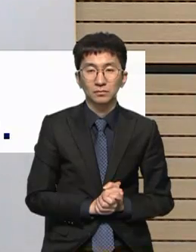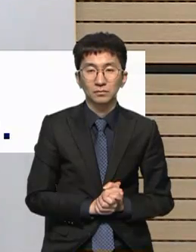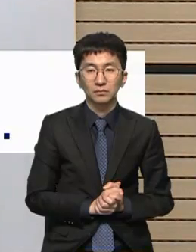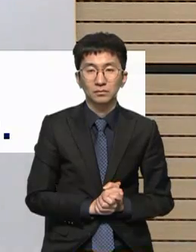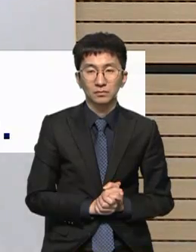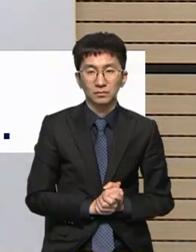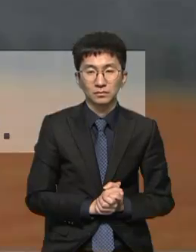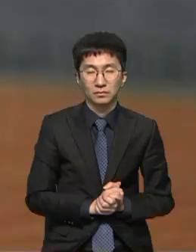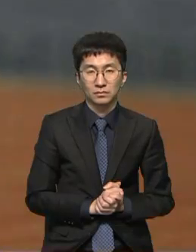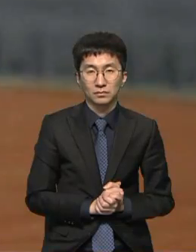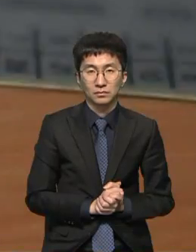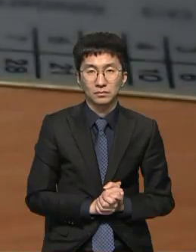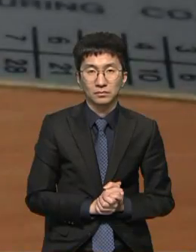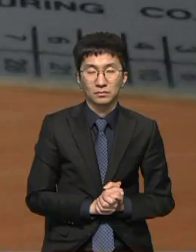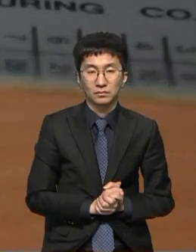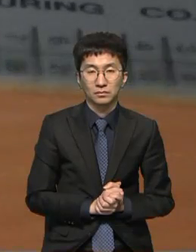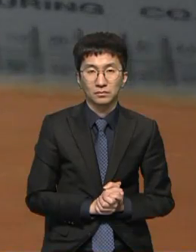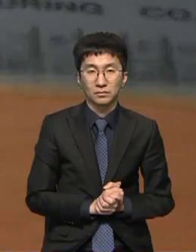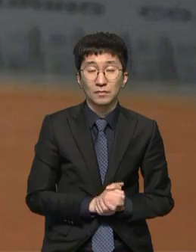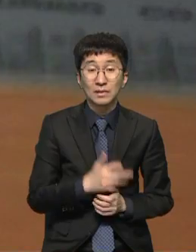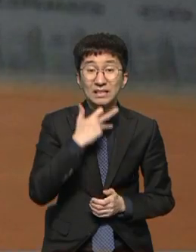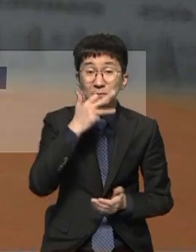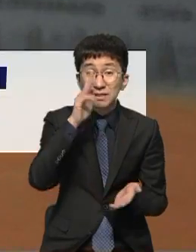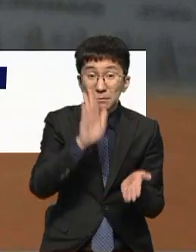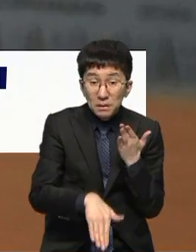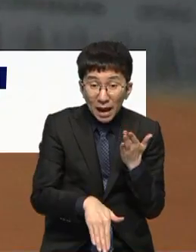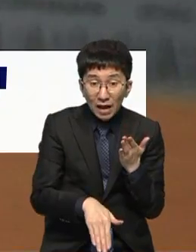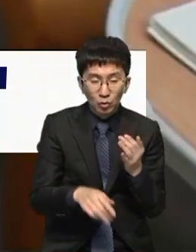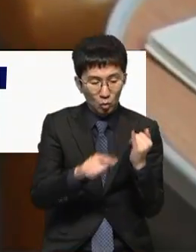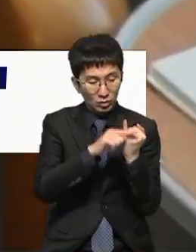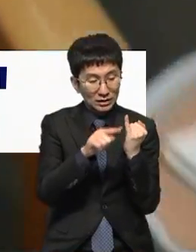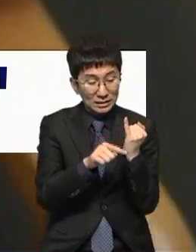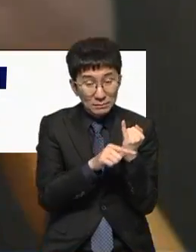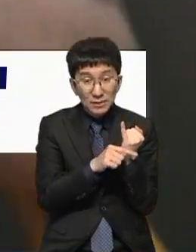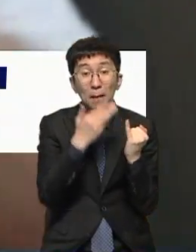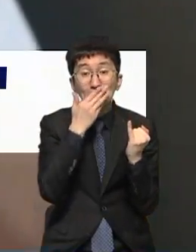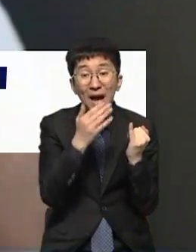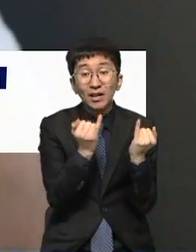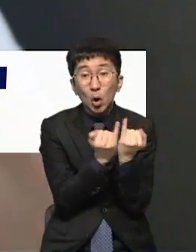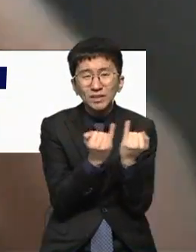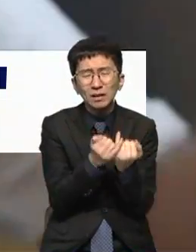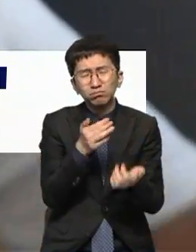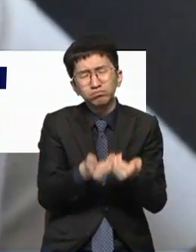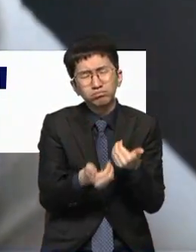(기자) 만 18세 미만과 가임기 여성에게는 부작용 우려 탓에 투약이